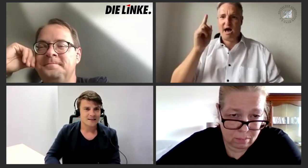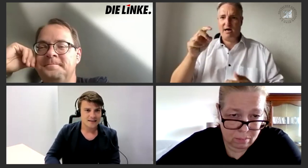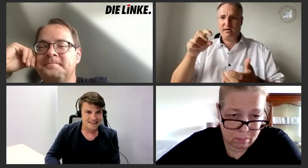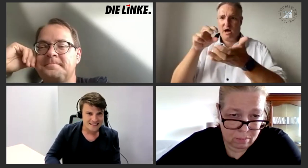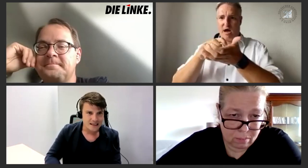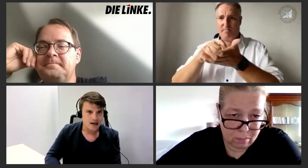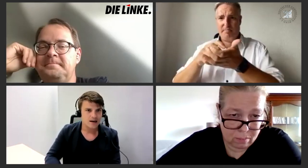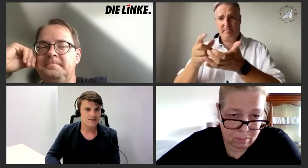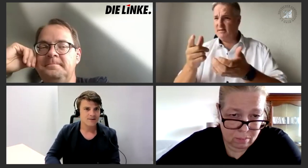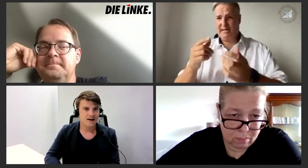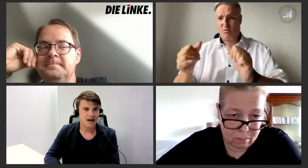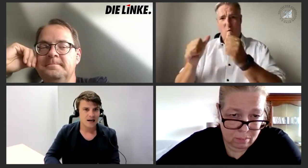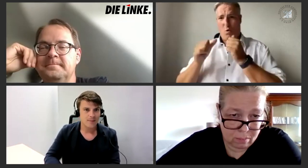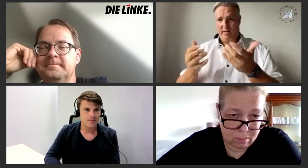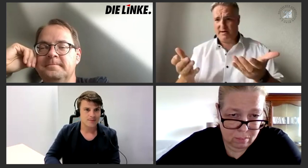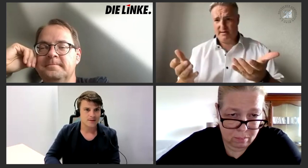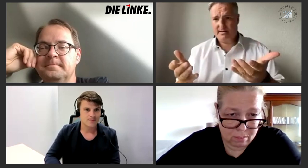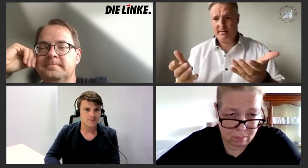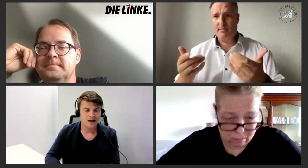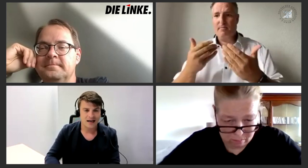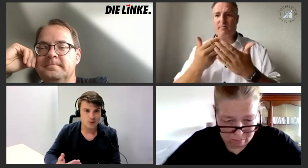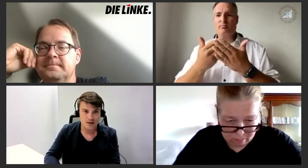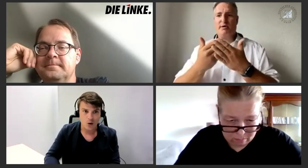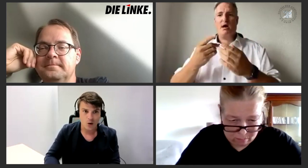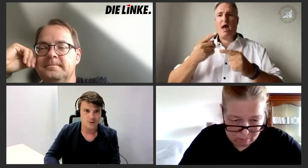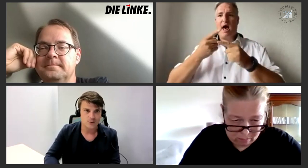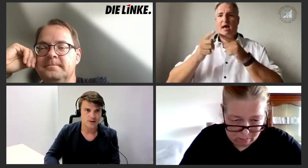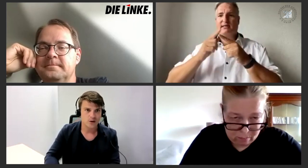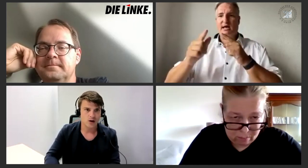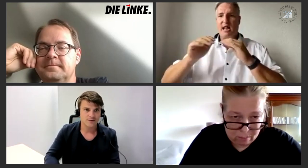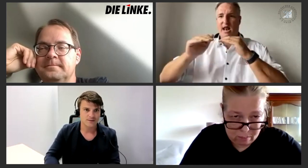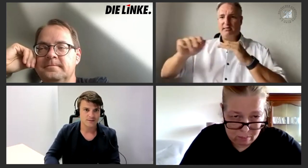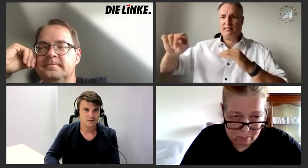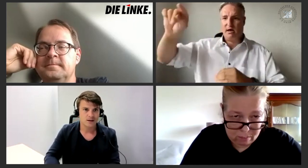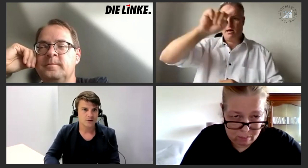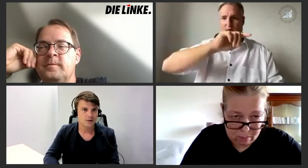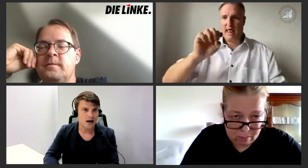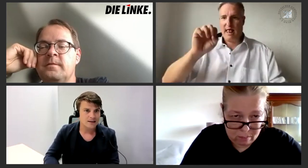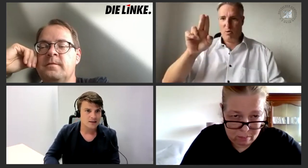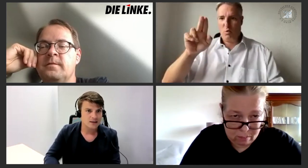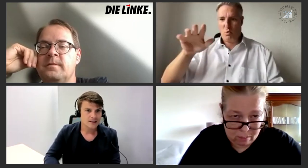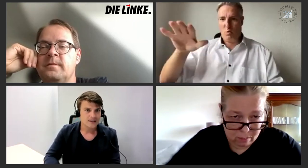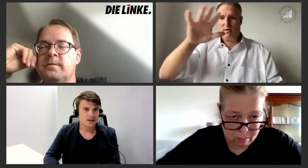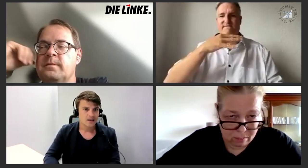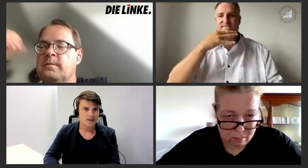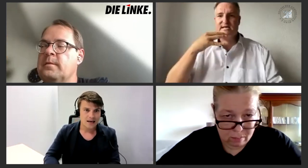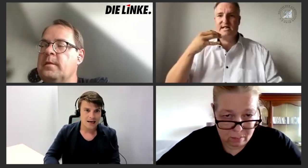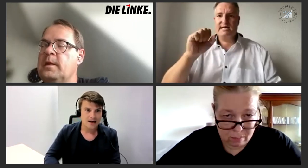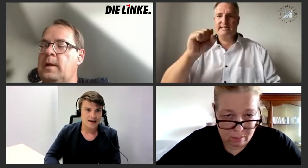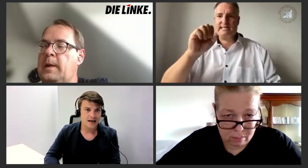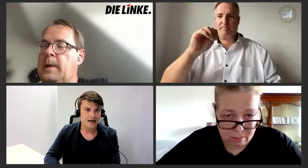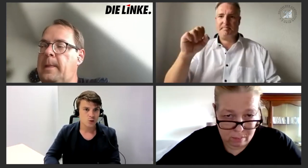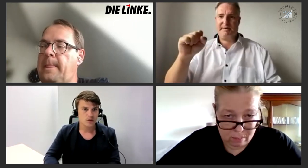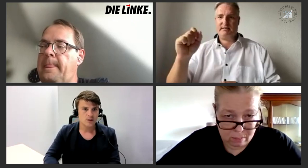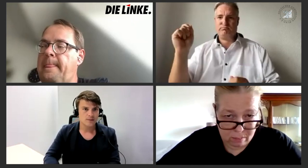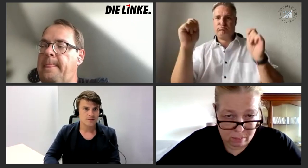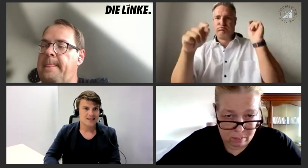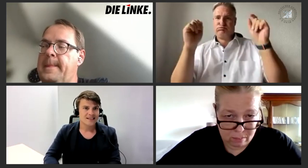Ich denke die NINA-Warn-App hat uns da auch nicht wirklich geholfen. Andere Länder in